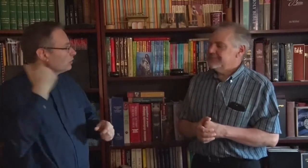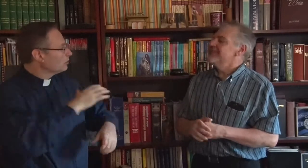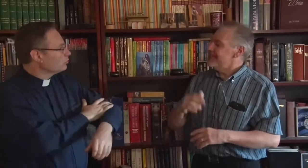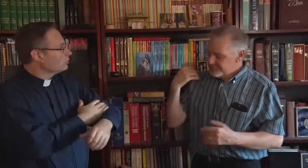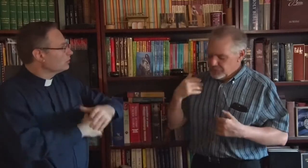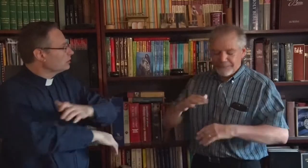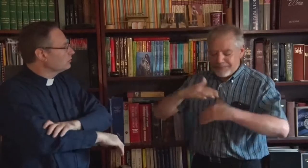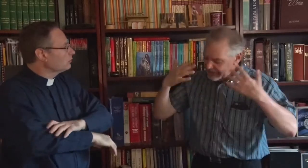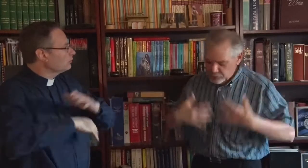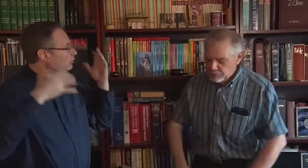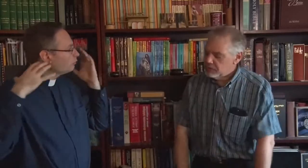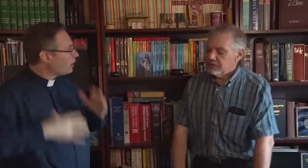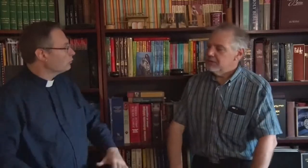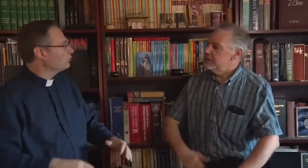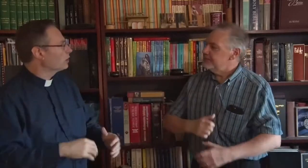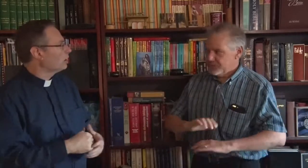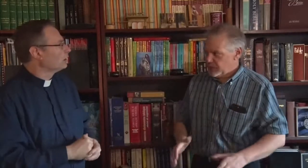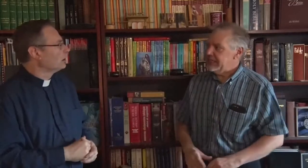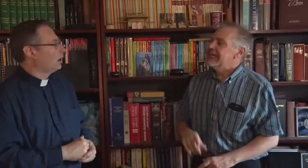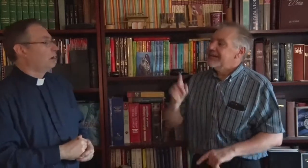dans les muscles… partout. Partout? Oui.